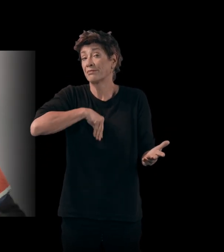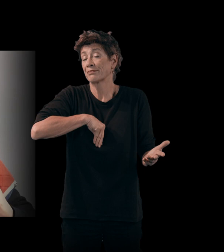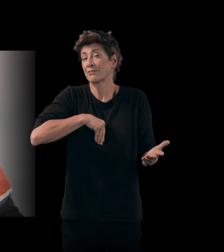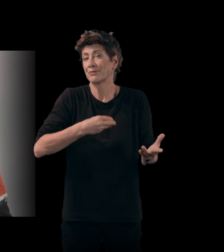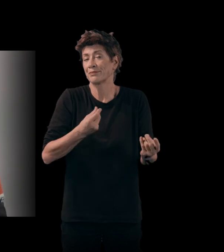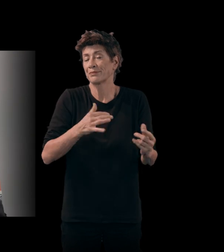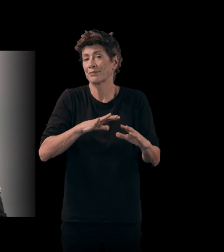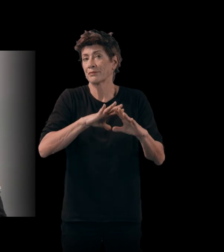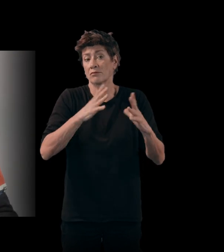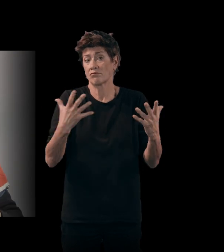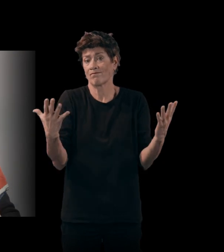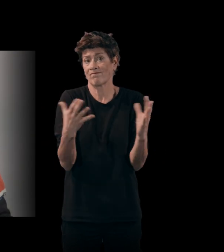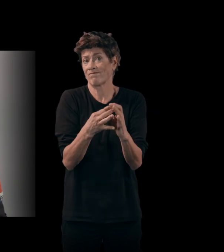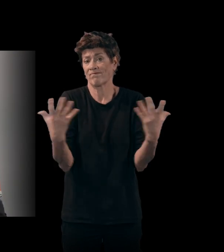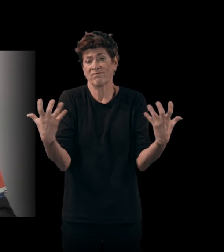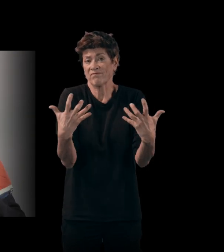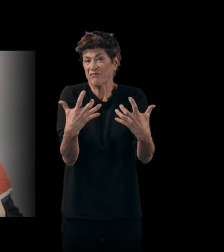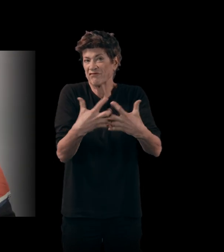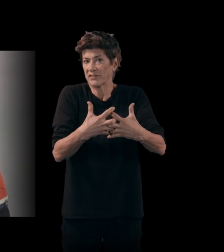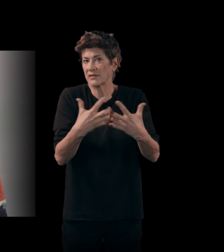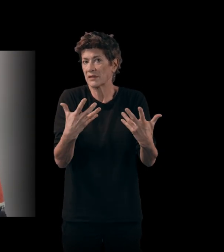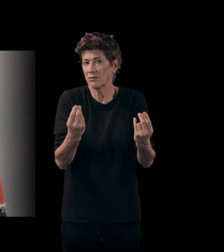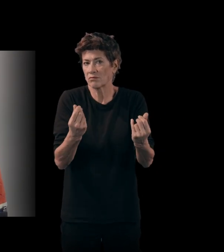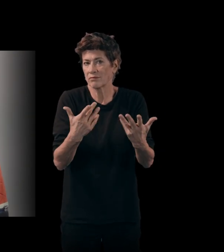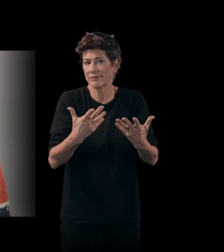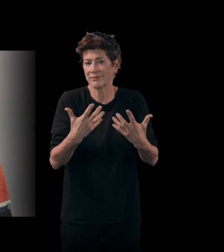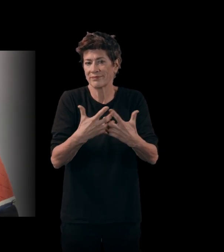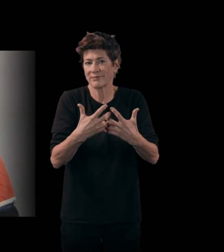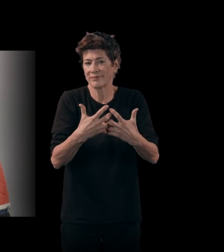tout ça marche ensemble et ça se nourrit.